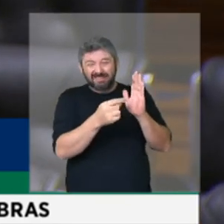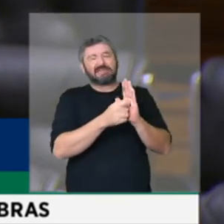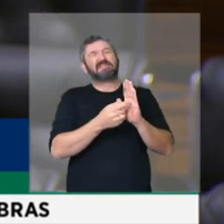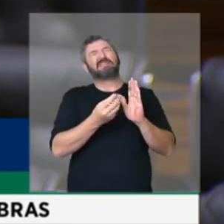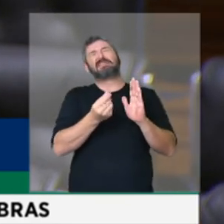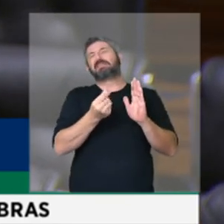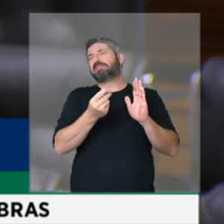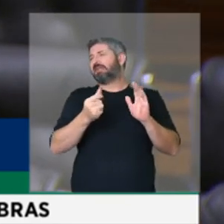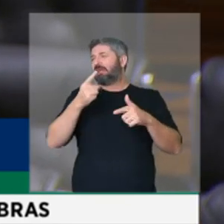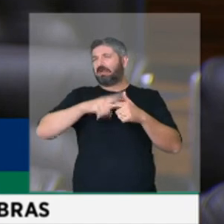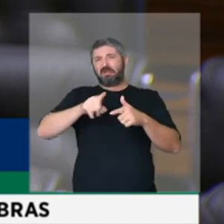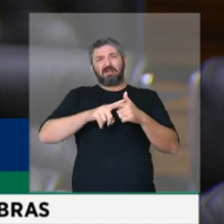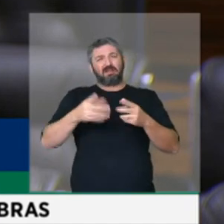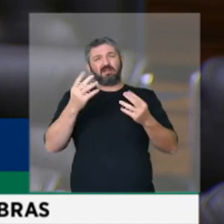UMA PRIVATIZAÇÃO LÁ NO FUTURO. MAS A CAPITALIZAÇÃO